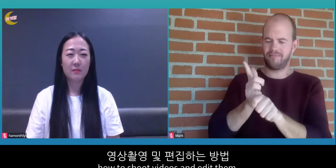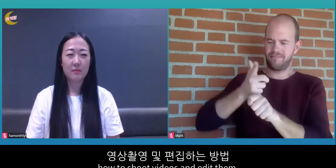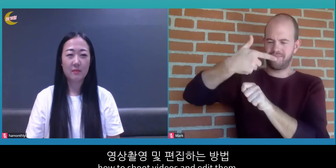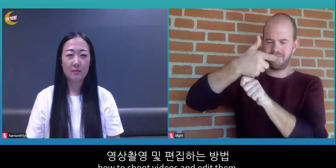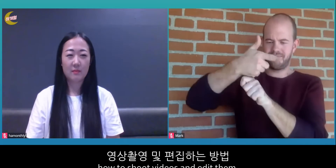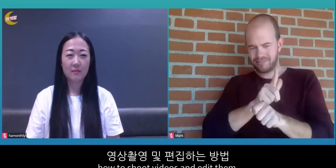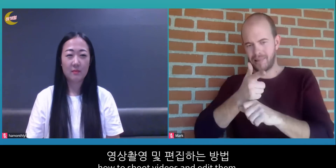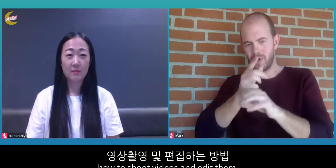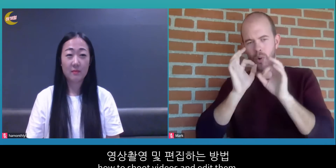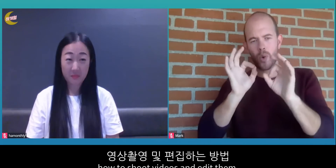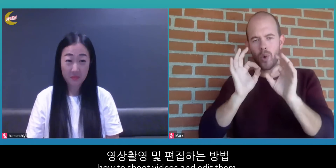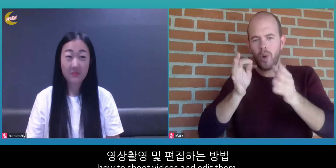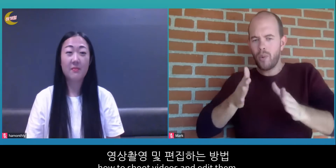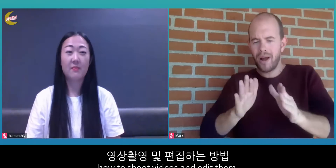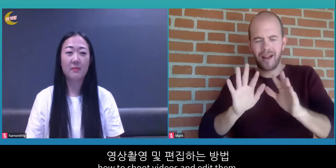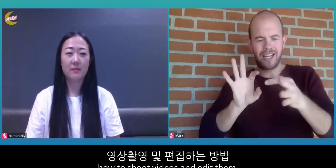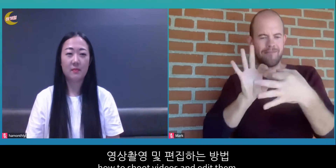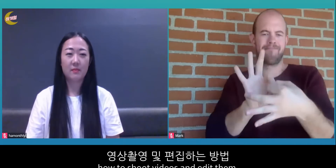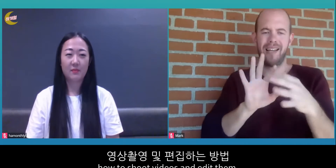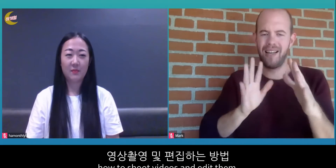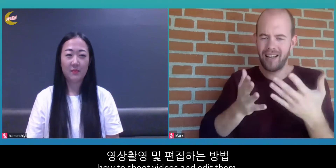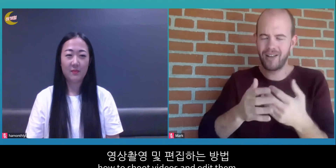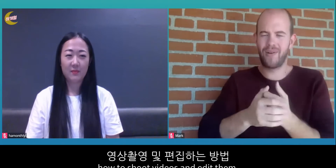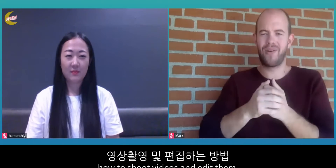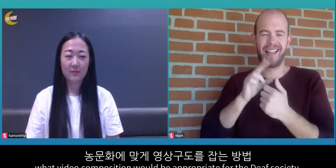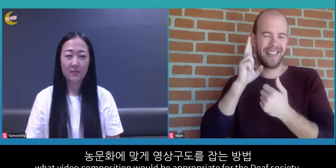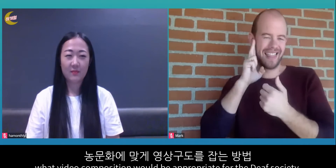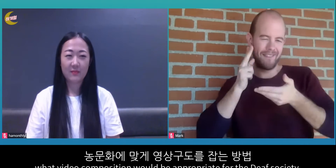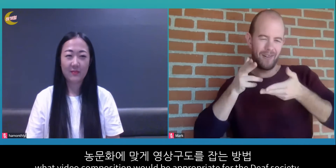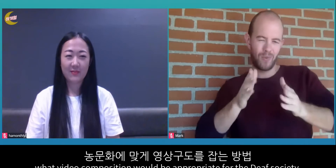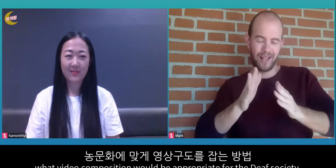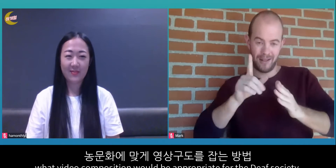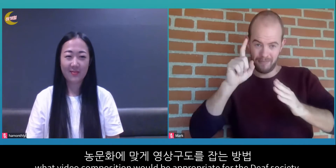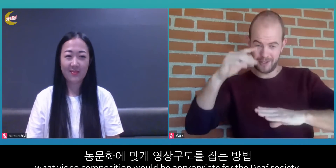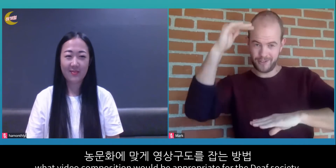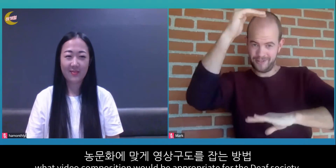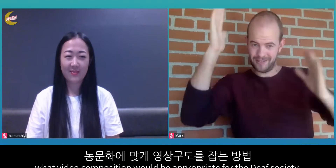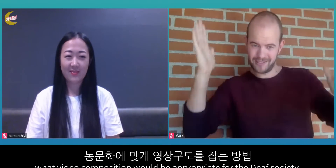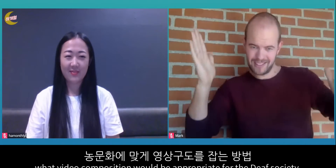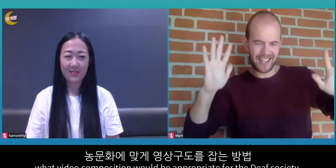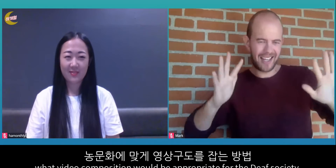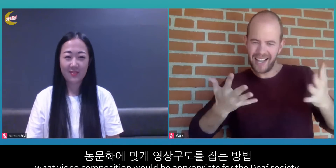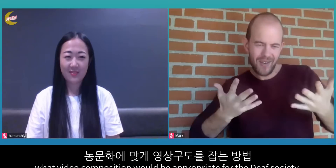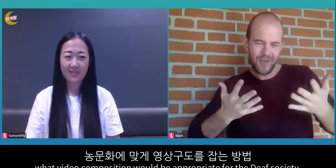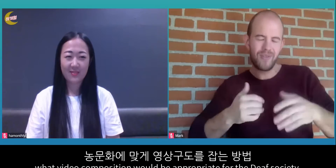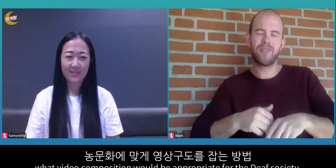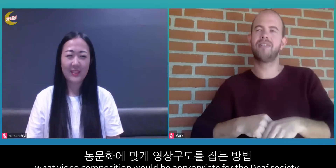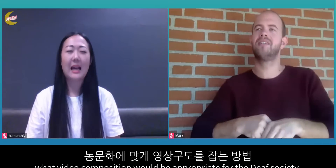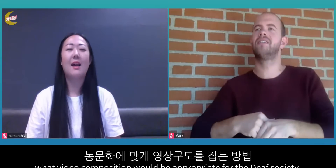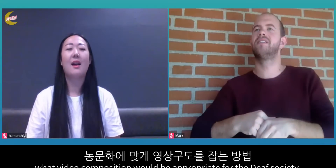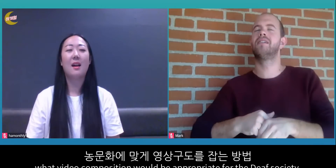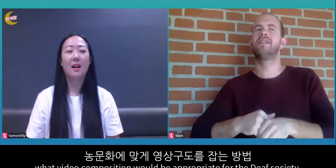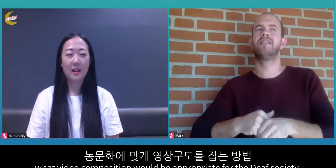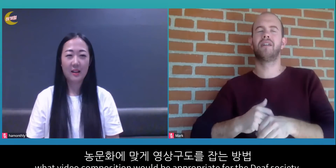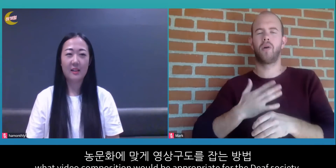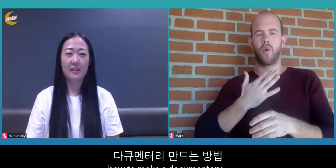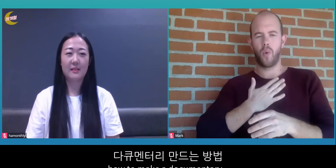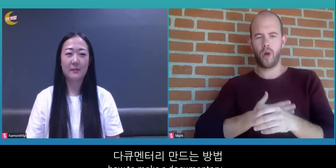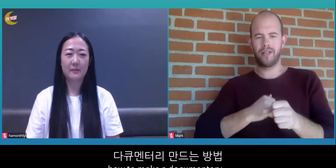、聴覚障害者社会に適したビデオ構成 、ドキュメンタリーの作成 方法、注目を集める